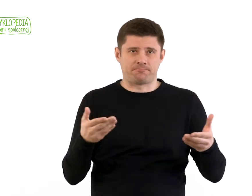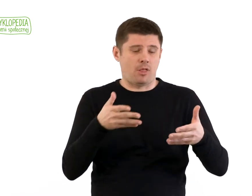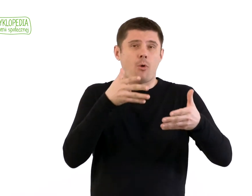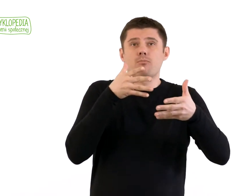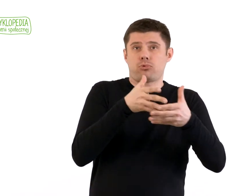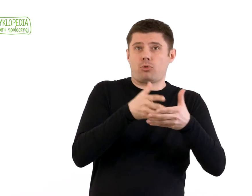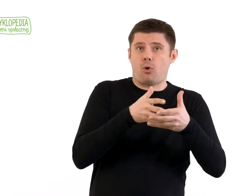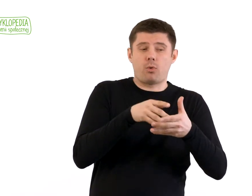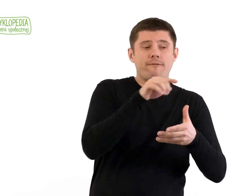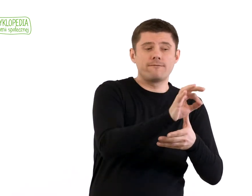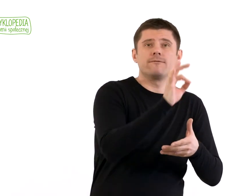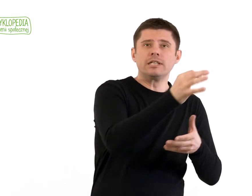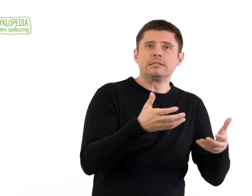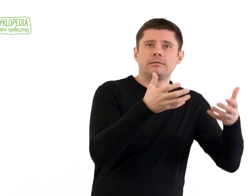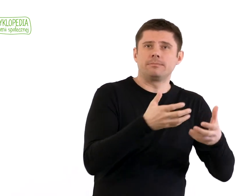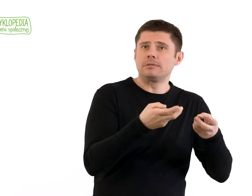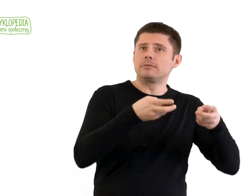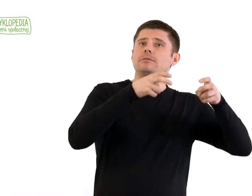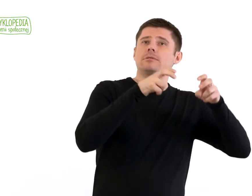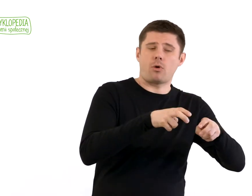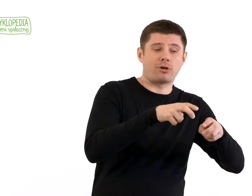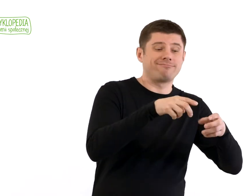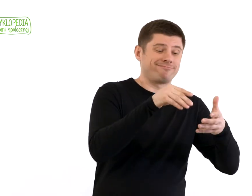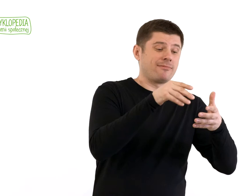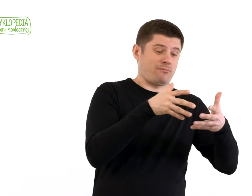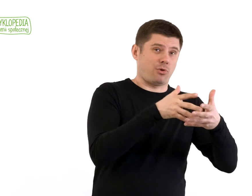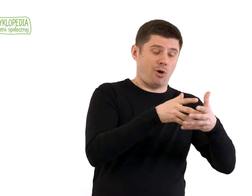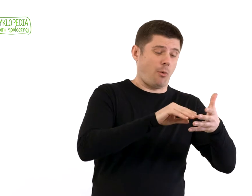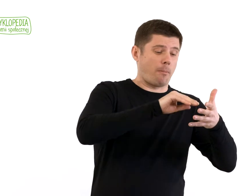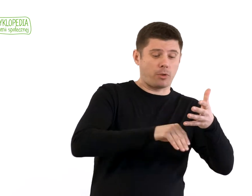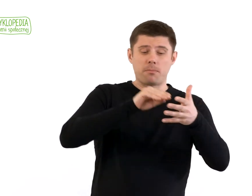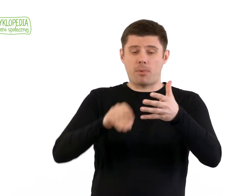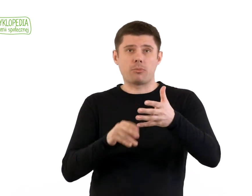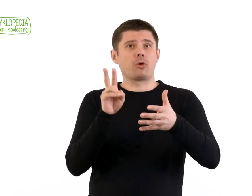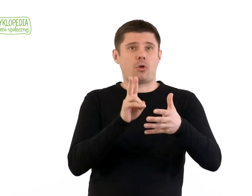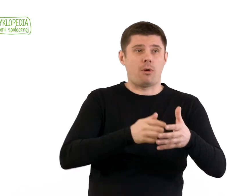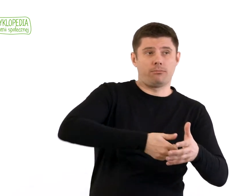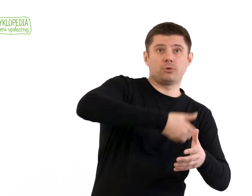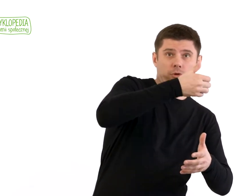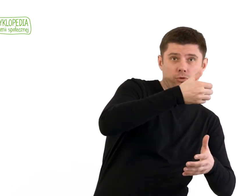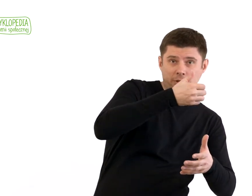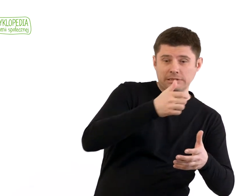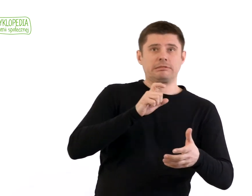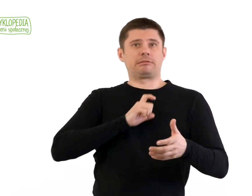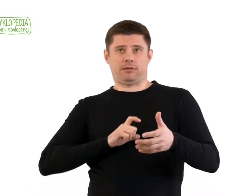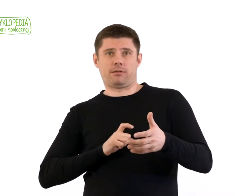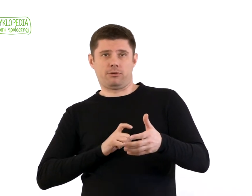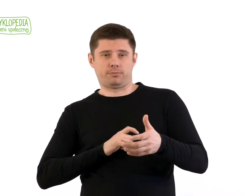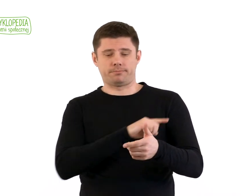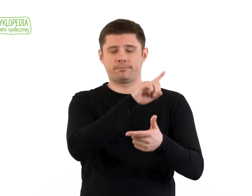1. protokół z zebrania założycielskiego podpisany przez przewodniczącego i sekretarza zebrania;